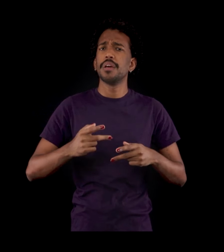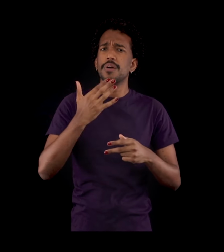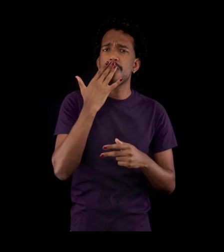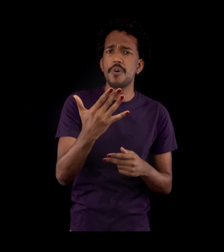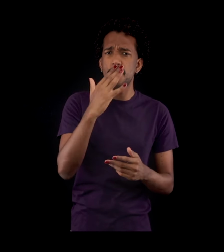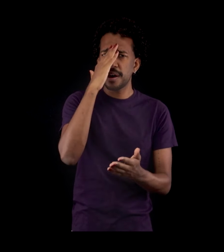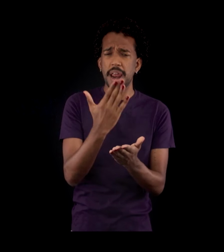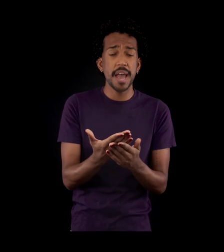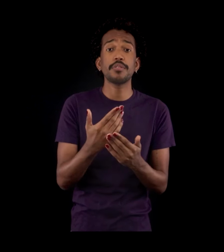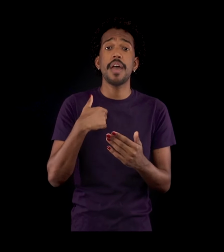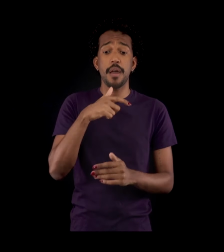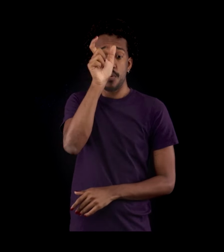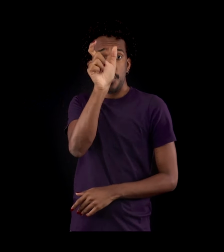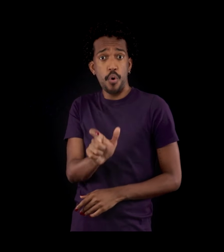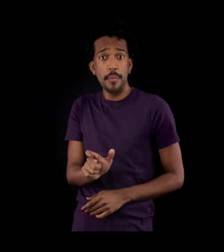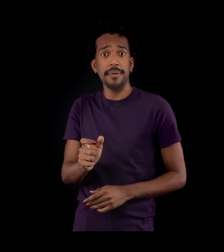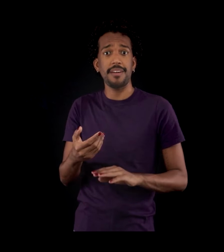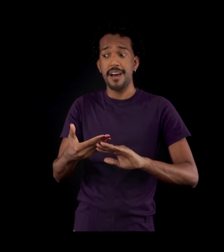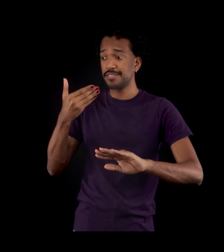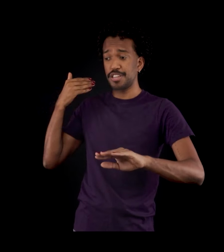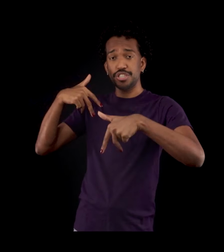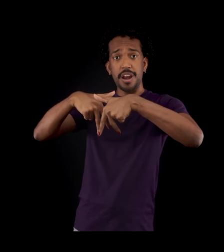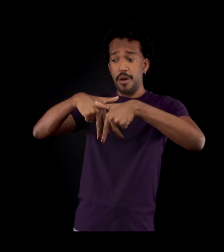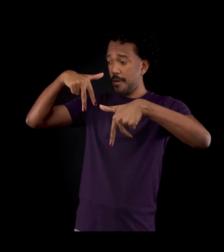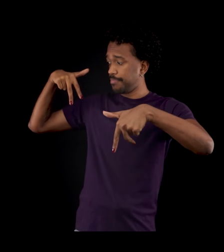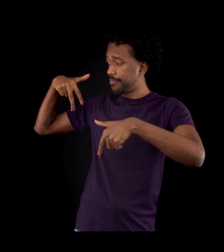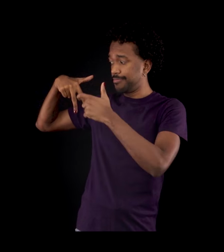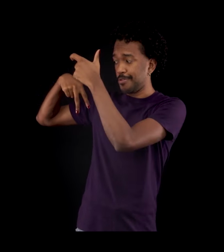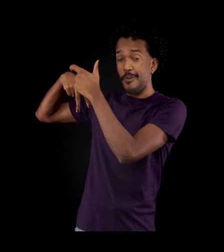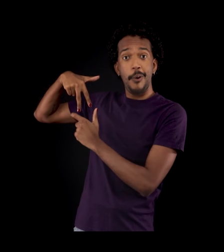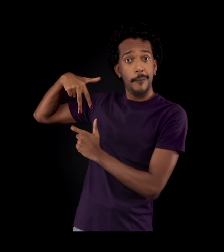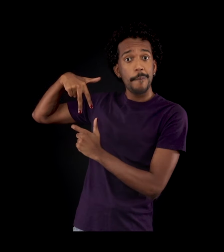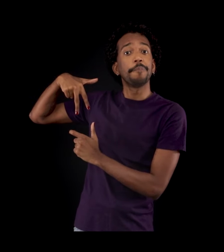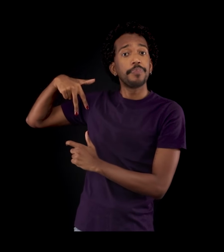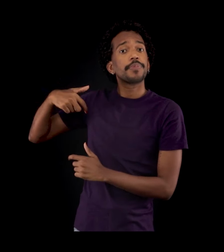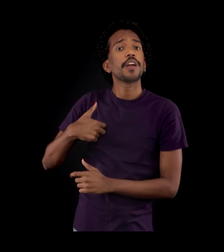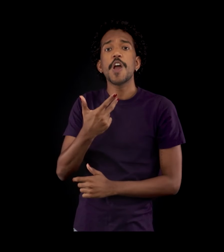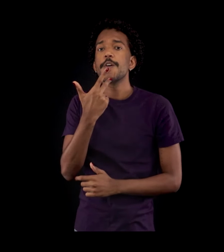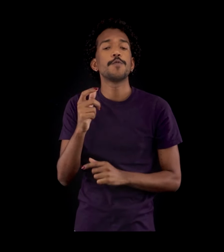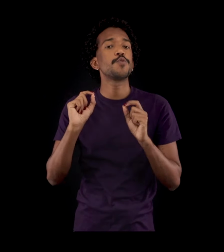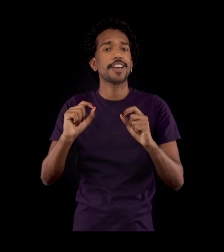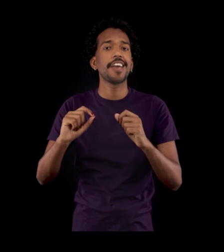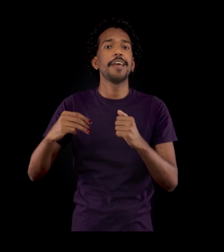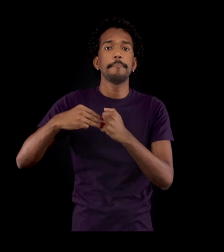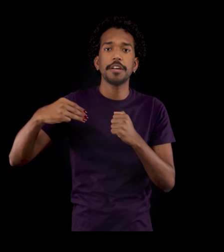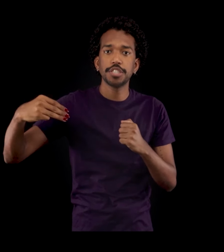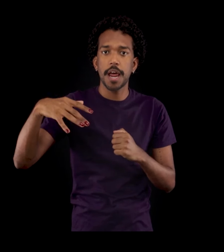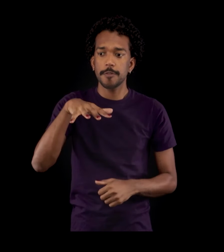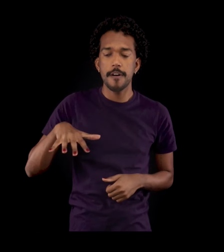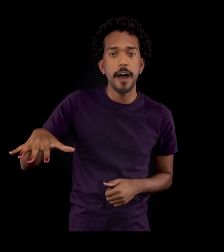um homem independente de cor ou credo, homem ancestral. Então vou fazer o mestrado,